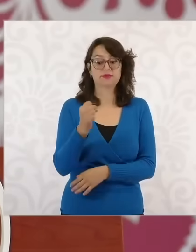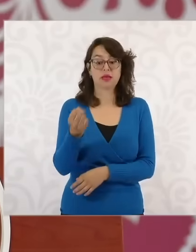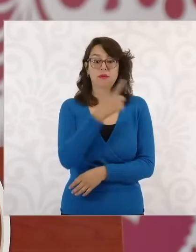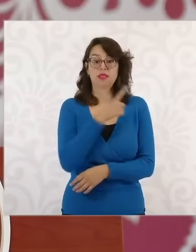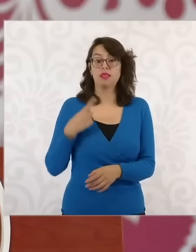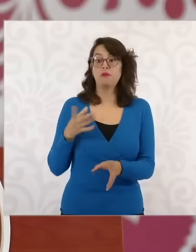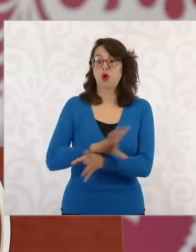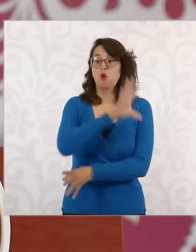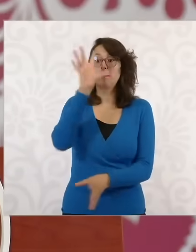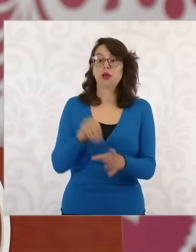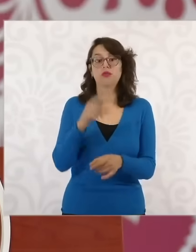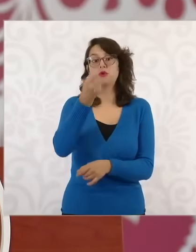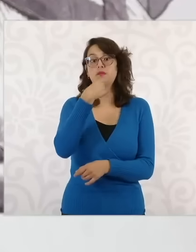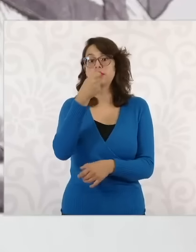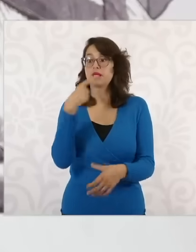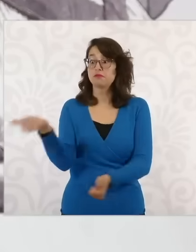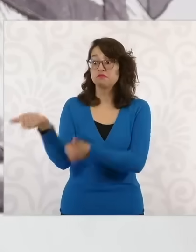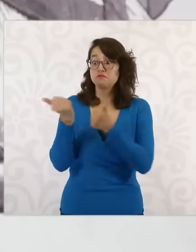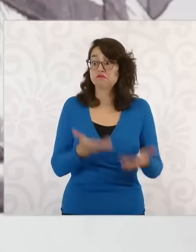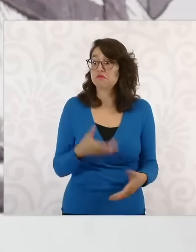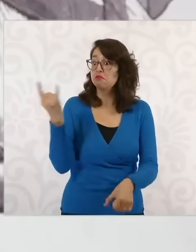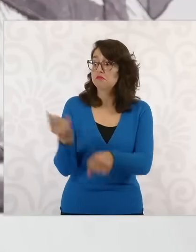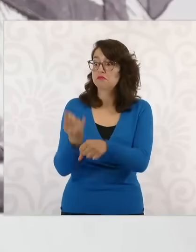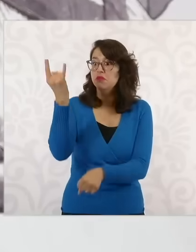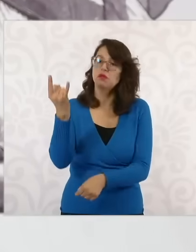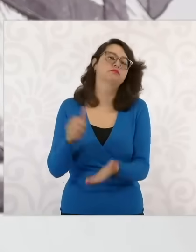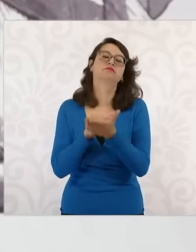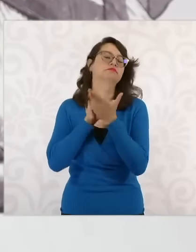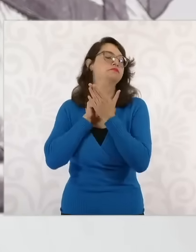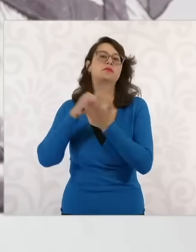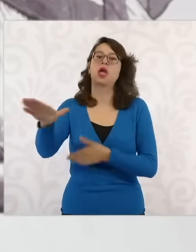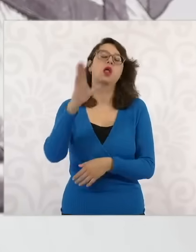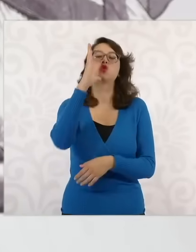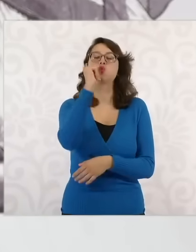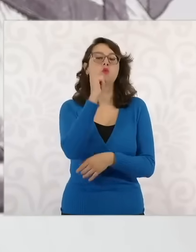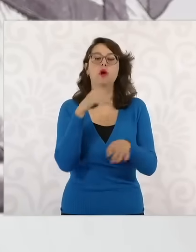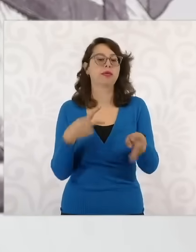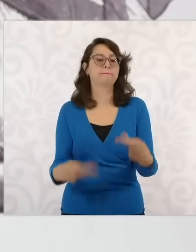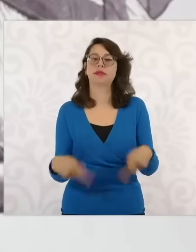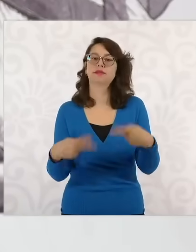si no cumplen, se inhabilitan las empresas, ya no van a poder eh venderle al gobierno y las